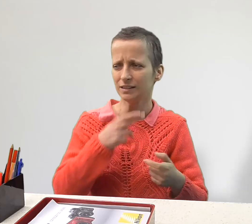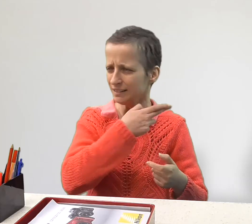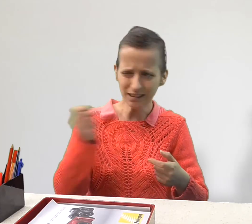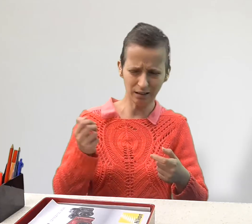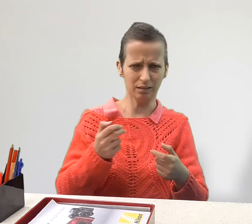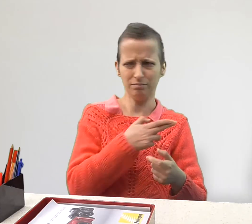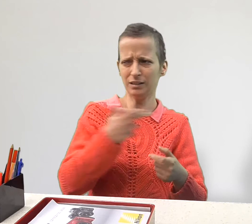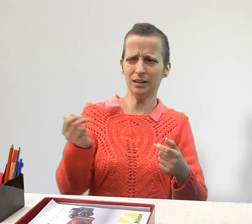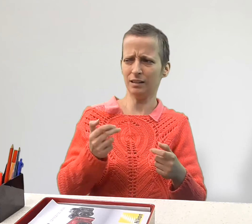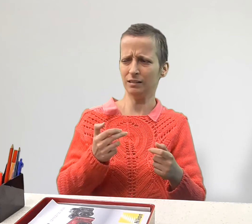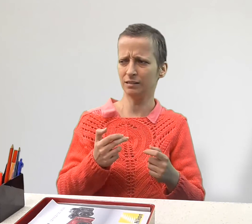Nie! Nie!